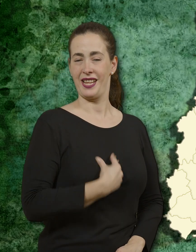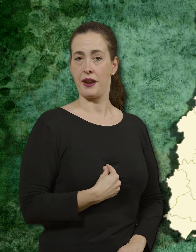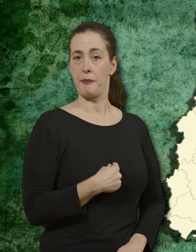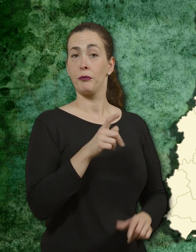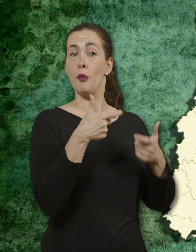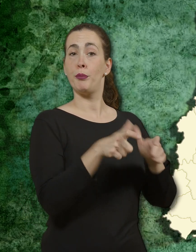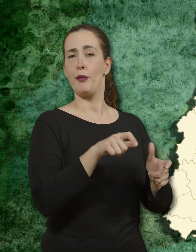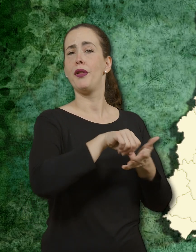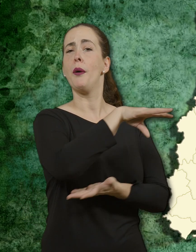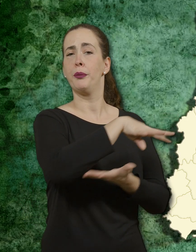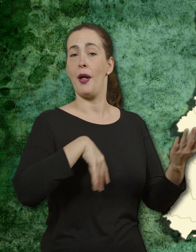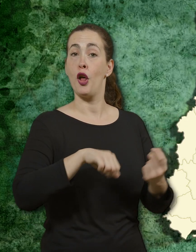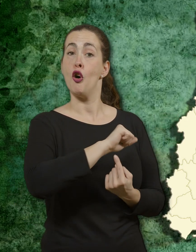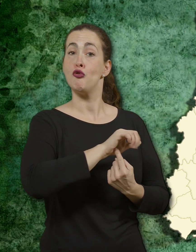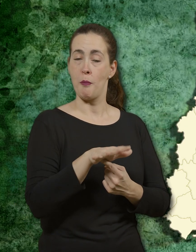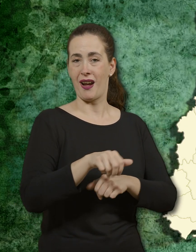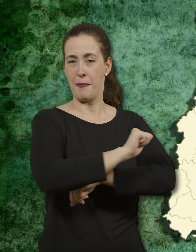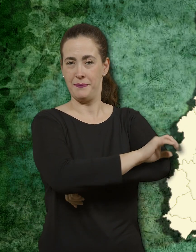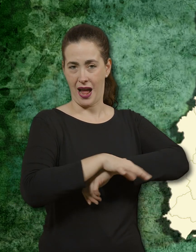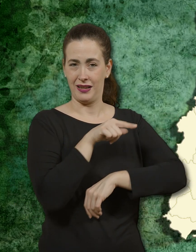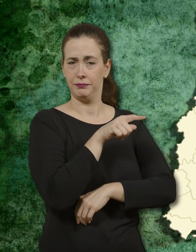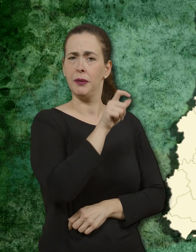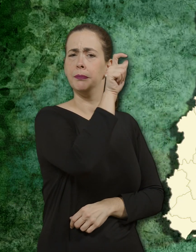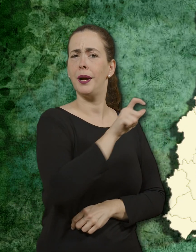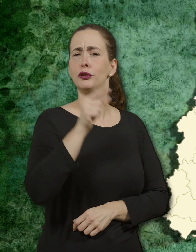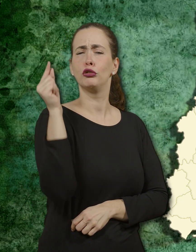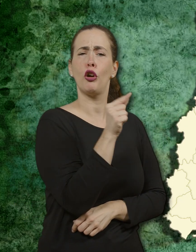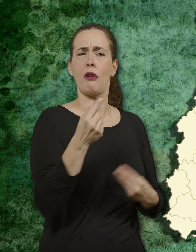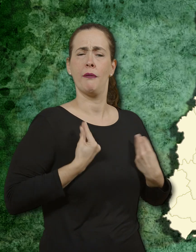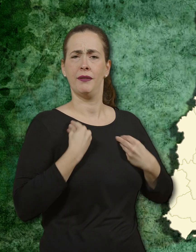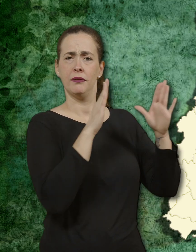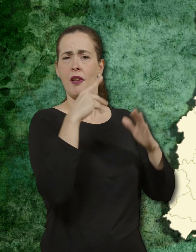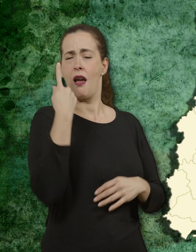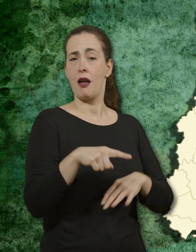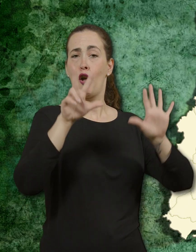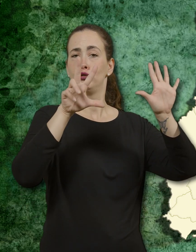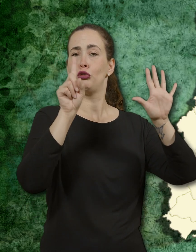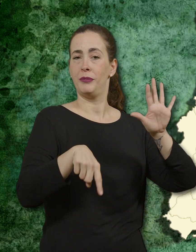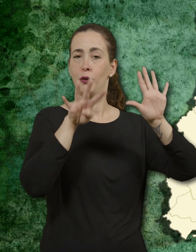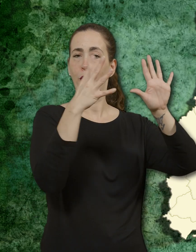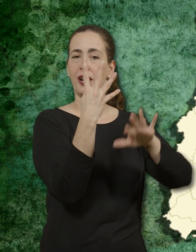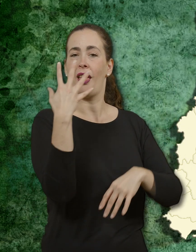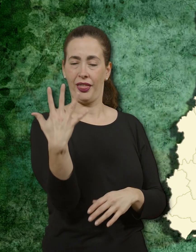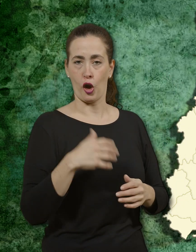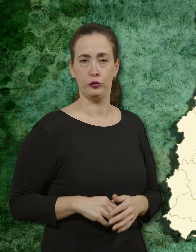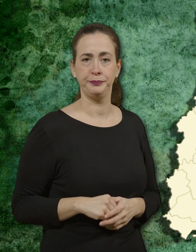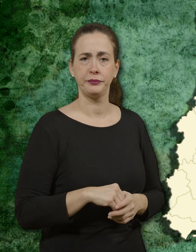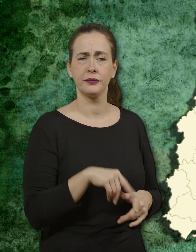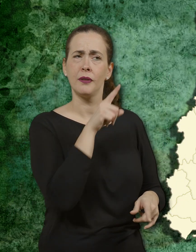TIANA Província de Barcelona Comarca: Maresme. Població: 8.945 habitants.